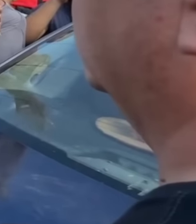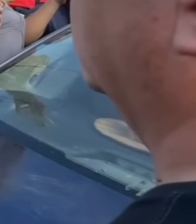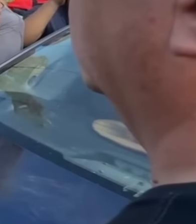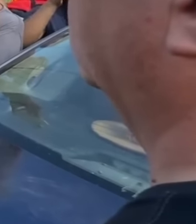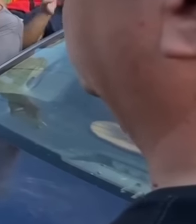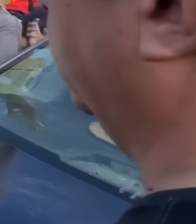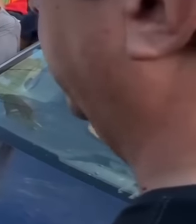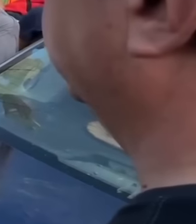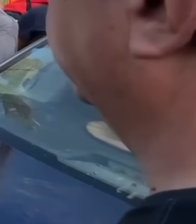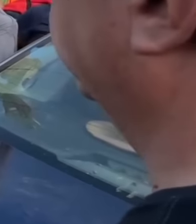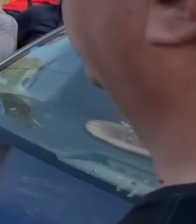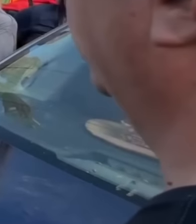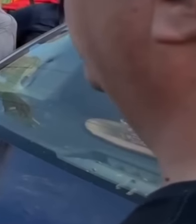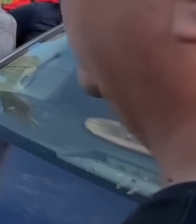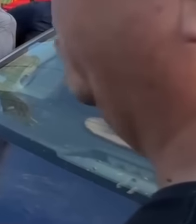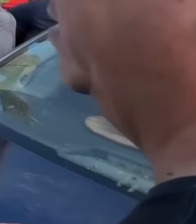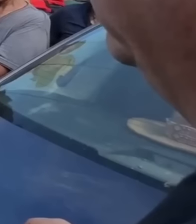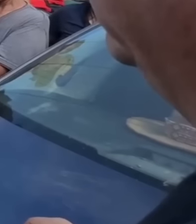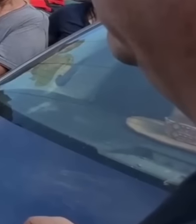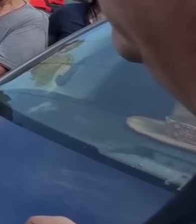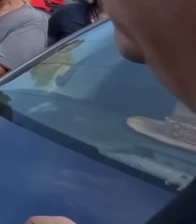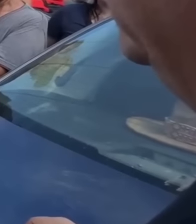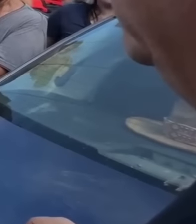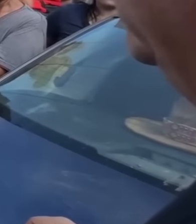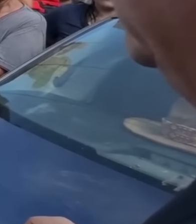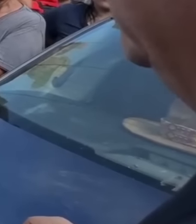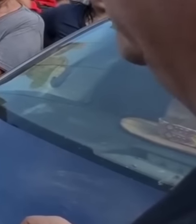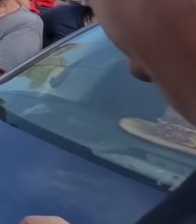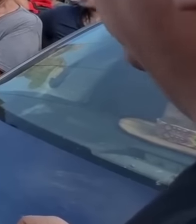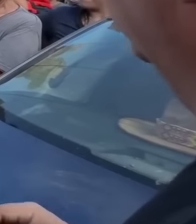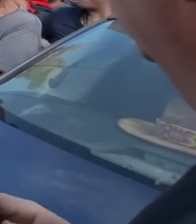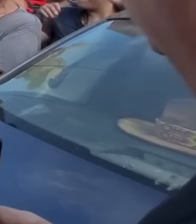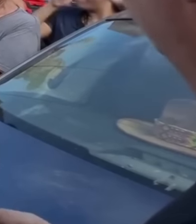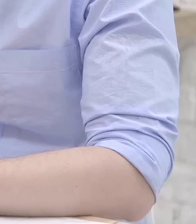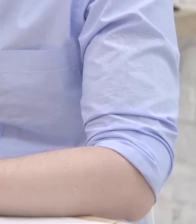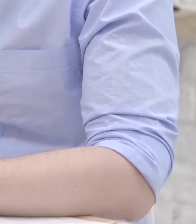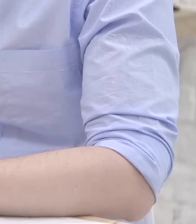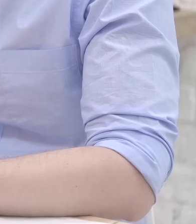de la presidenta con los trabajadores de la tierra. Rescate de la dignidad. Se eliminan